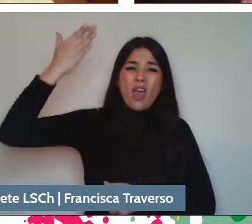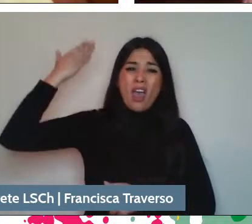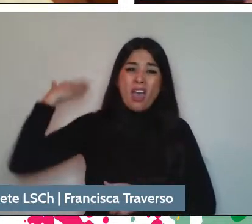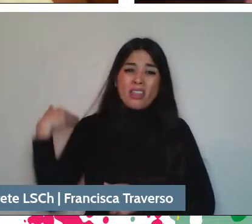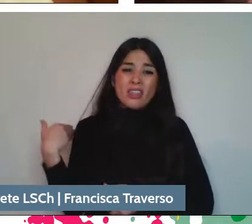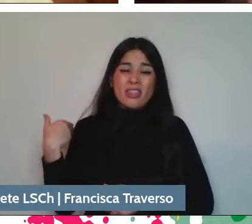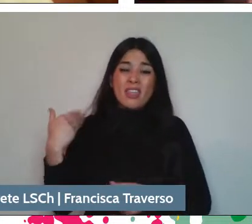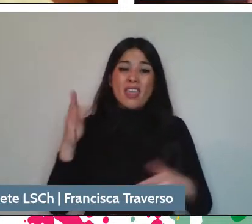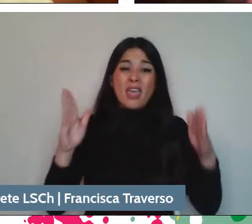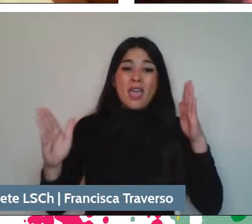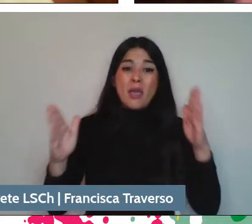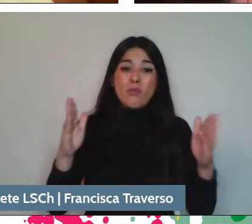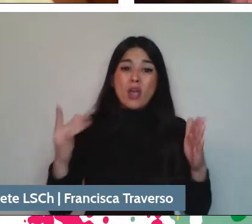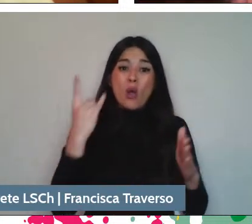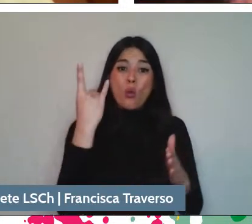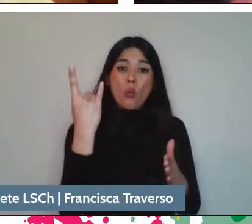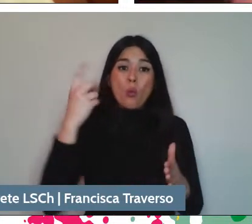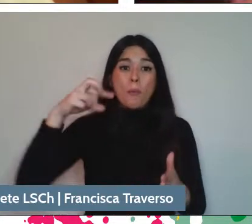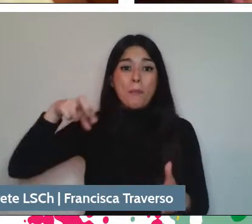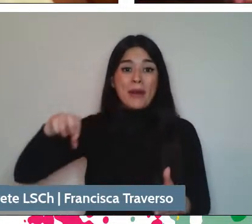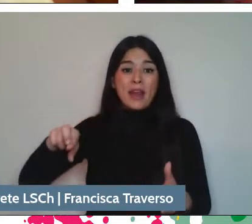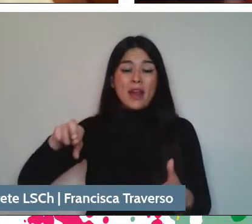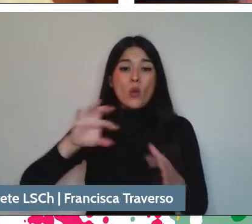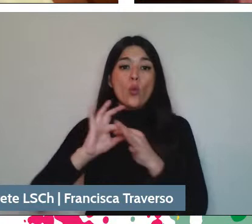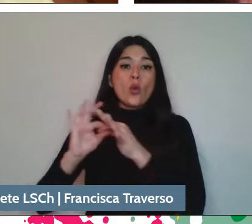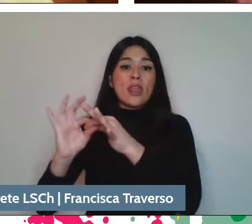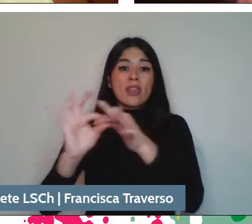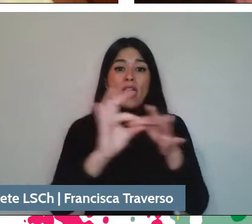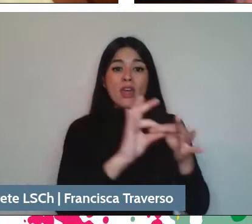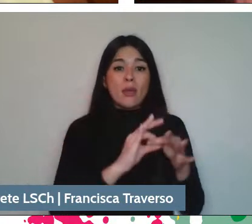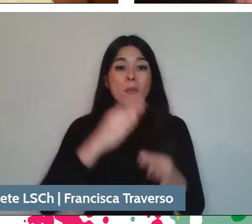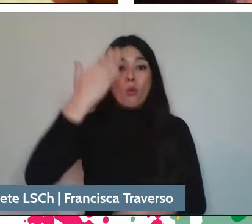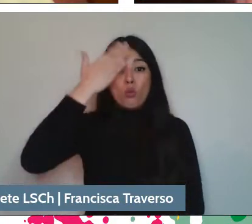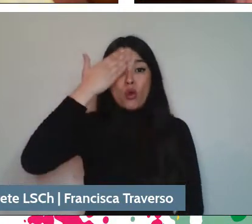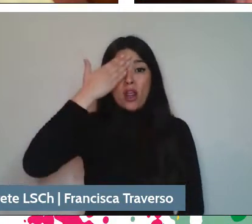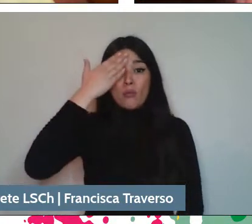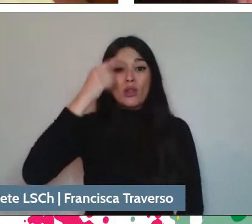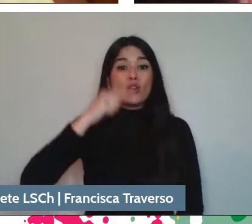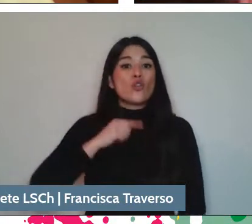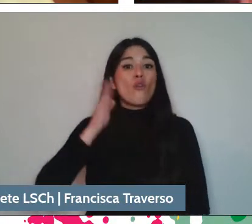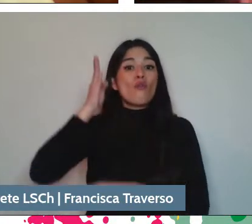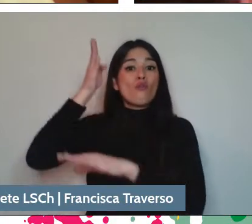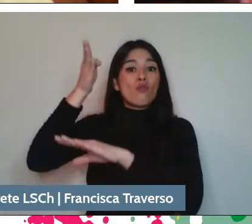sino lo sentí recién porque yo partí a estudiar a Londres antes del golpe.